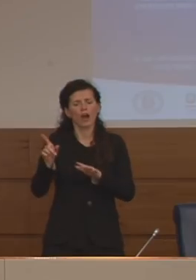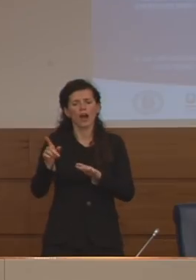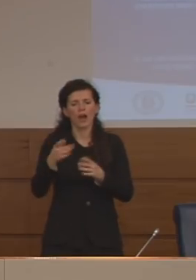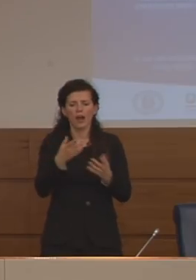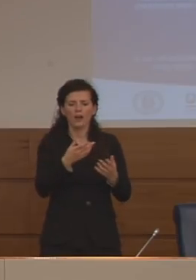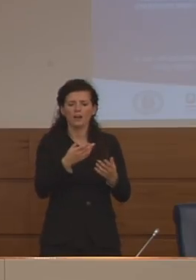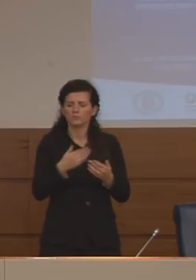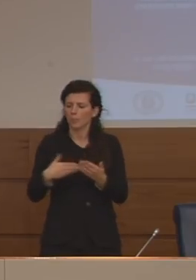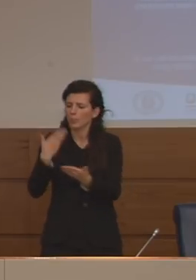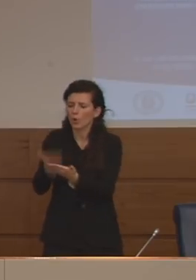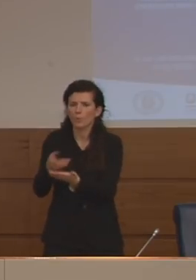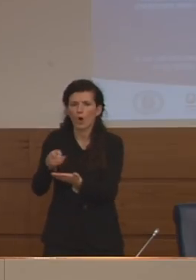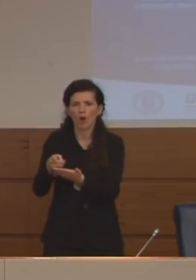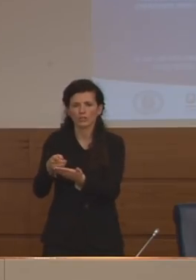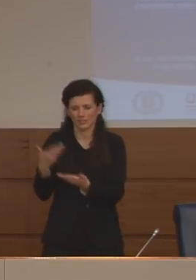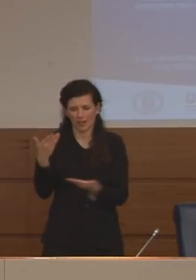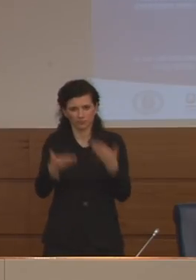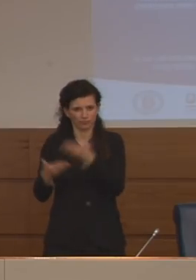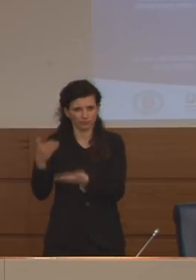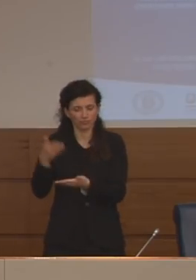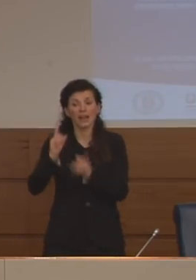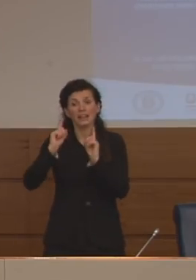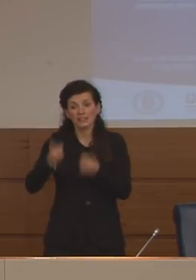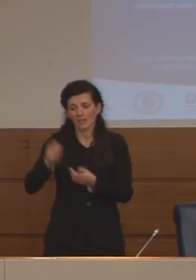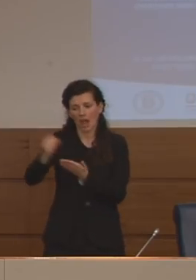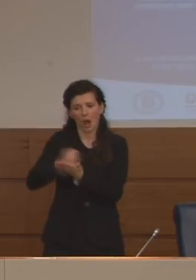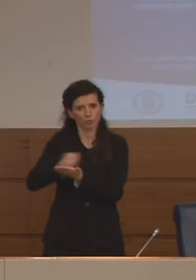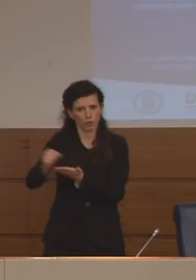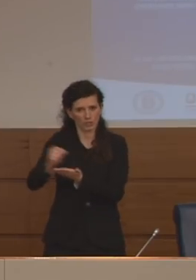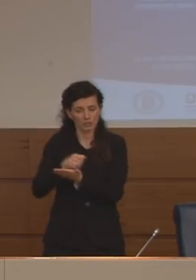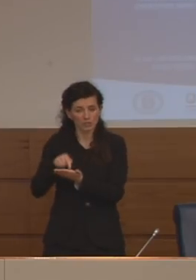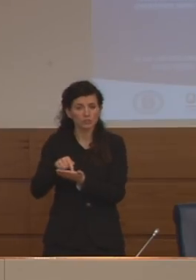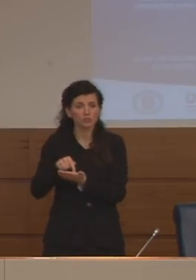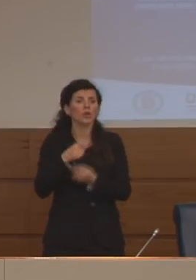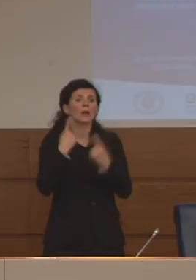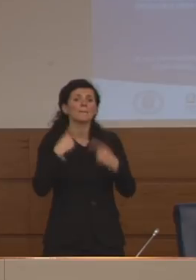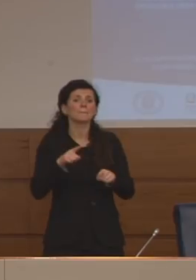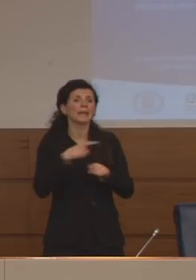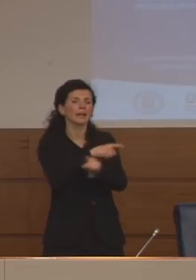Per le mascherine ad uso della popolazione non ci sono particolari formalità. E su questo